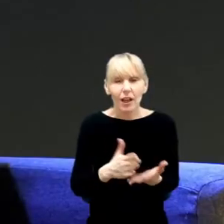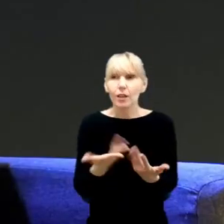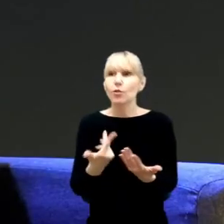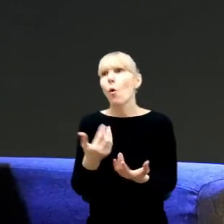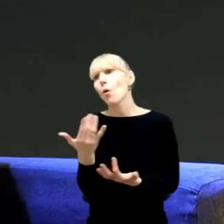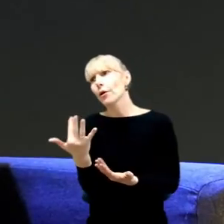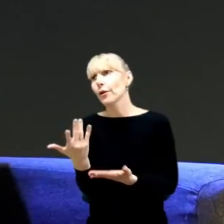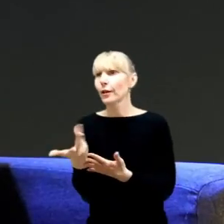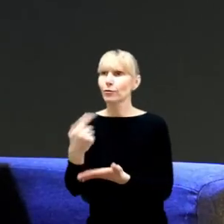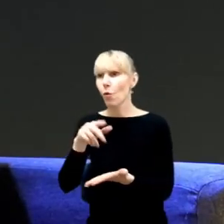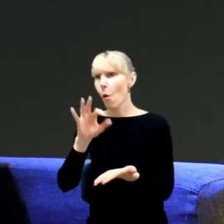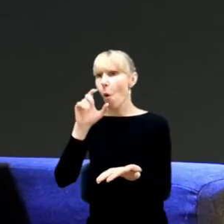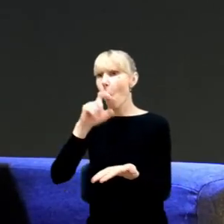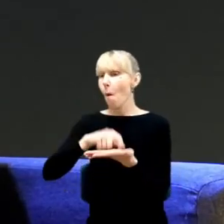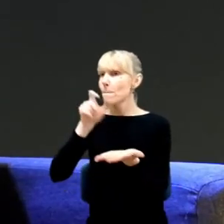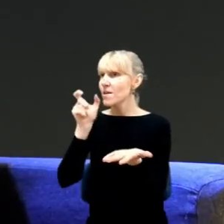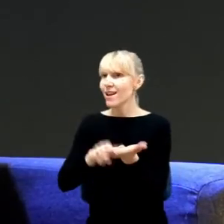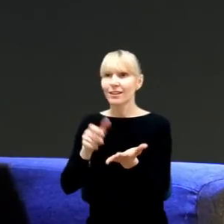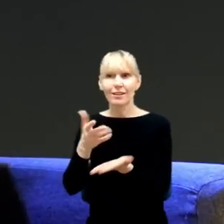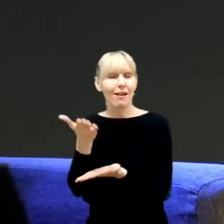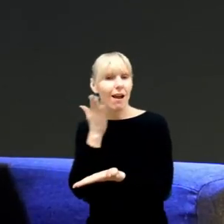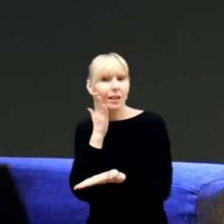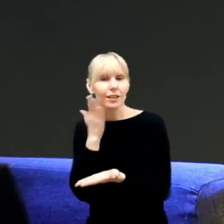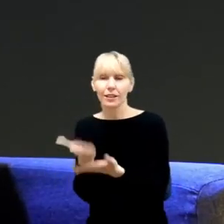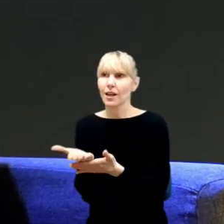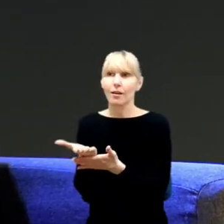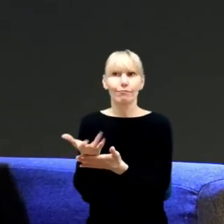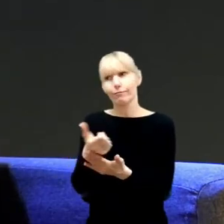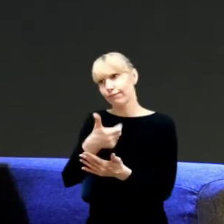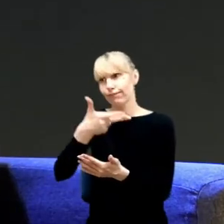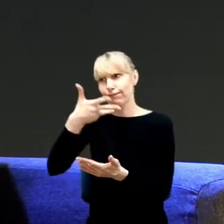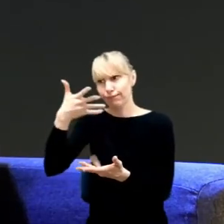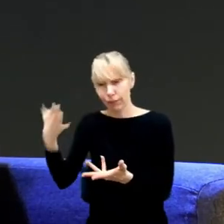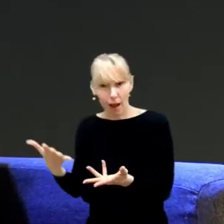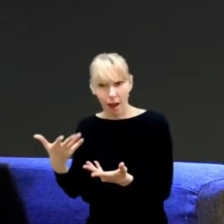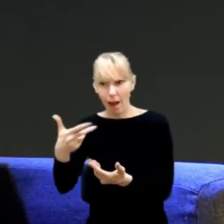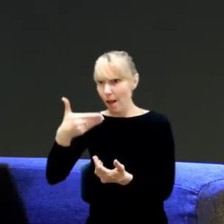To musi być mieszkanie odpowiedniej jakości, to musi być mieszkanie